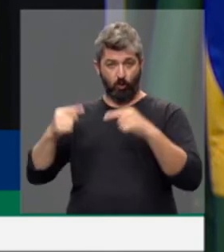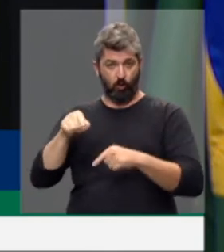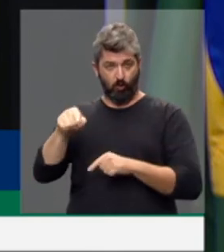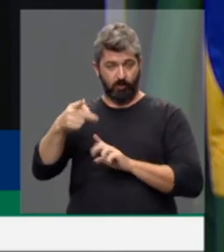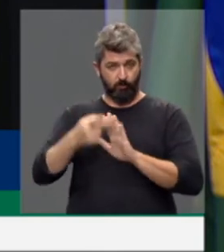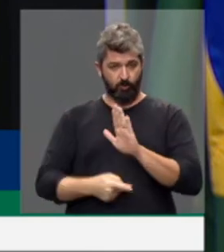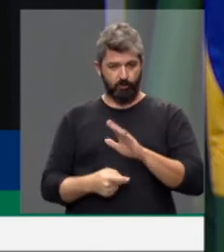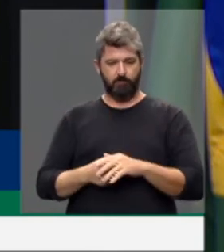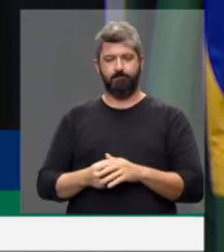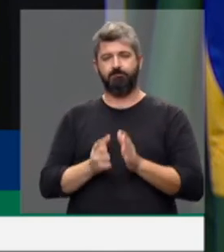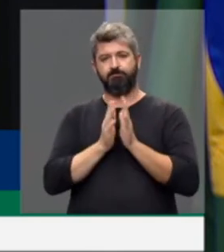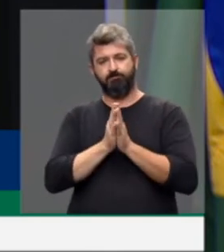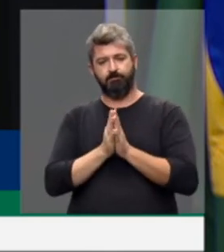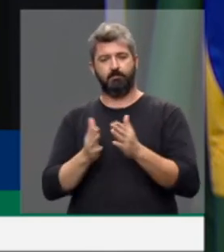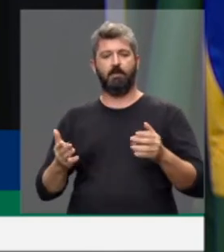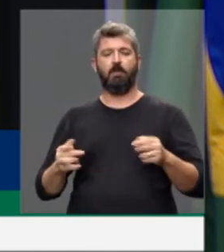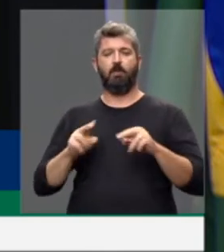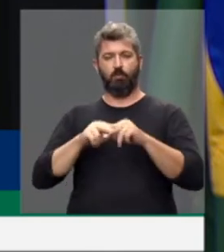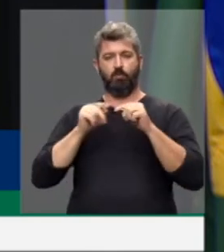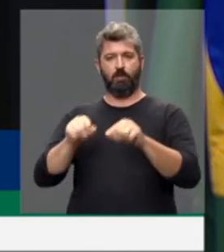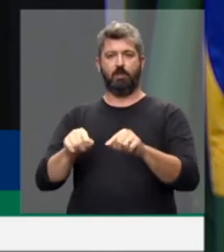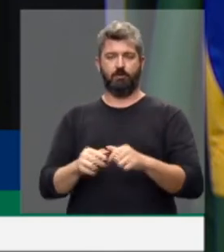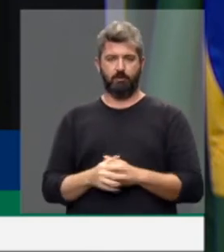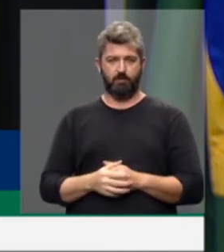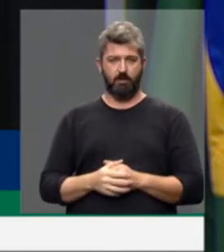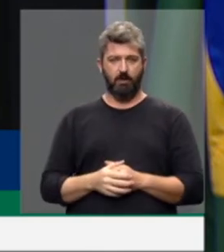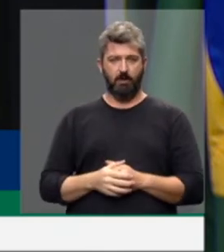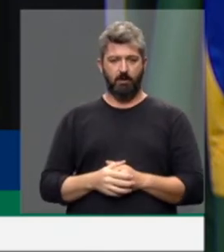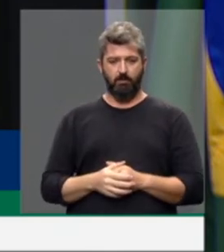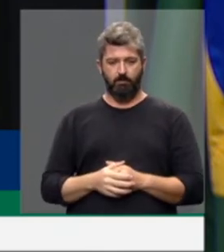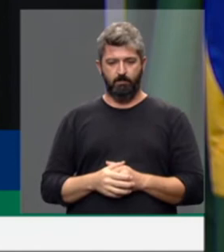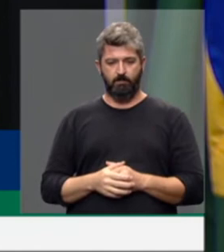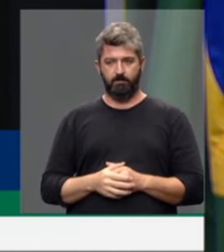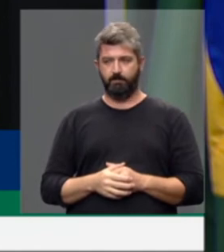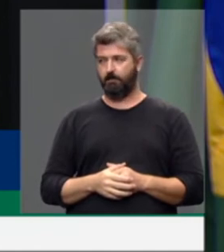QUE TAMBÉM ESTÃO CONTRA, COMO O KIM QUE TEM MANIFESTADO A SUA POSIÇÃO CONTRA ESSE PROJETO. NÓS FAZEMOS UM APELO